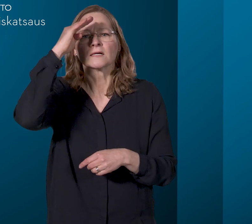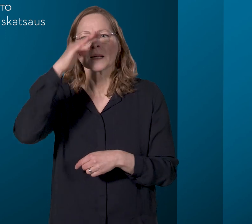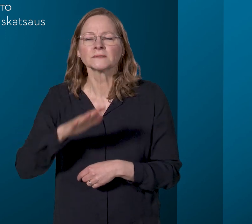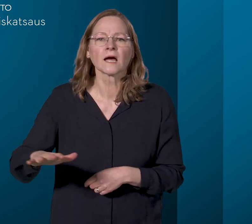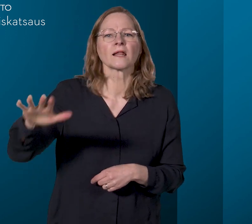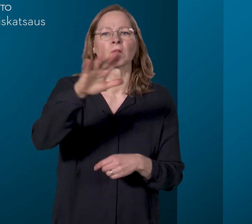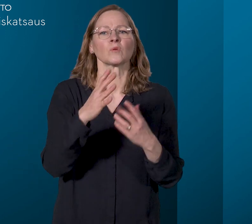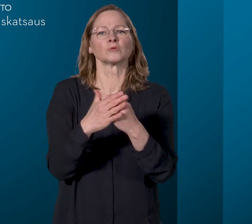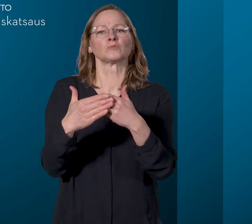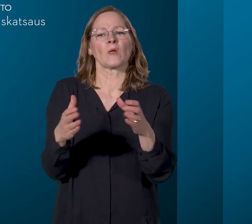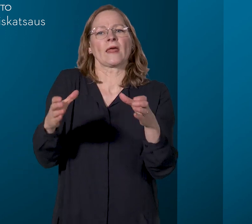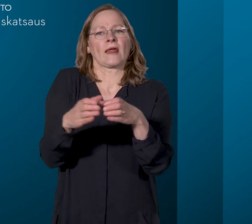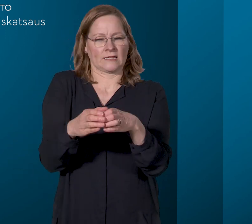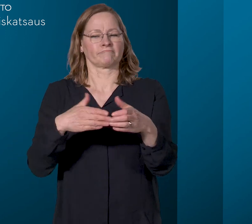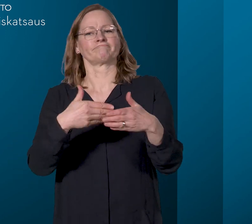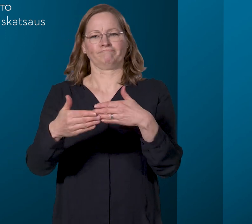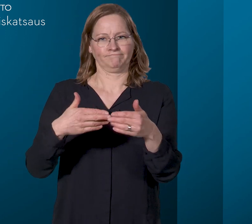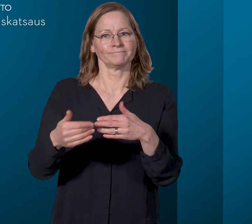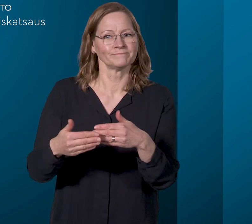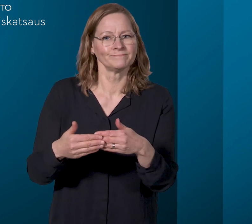kansallisena yhteistyöelimenä.